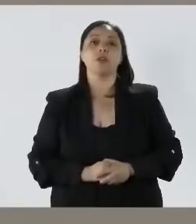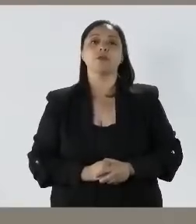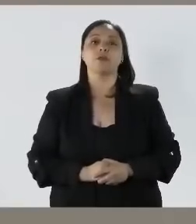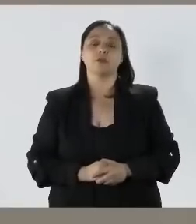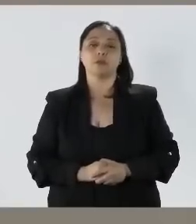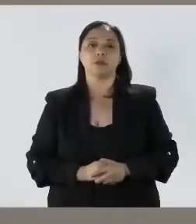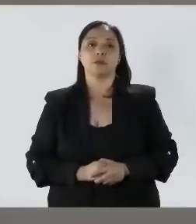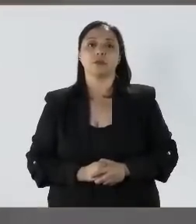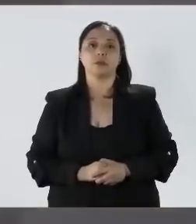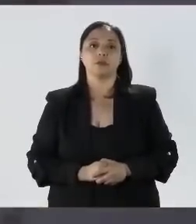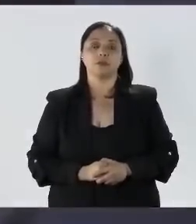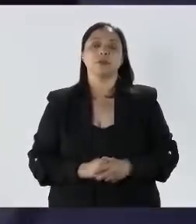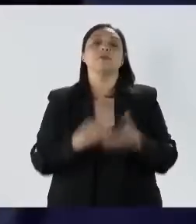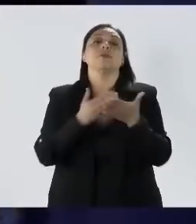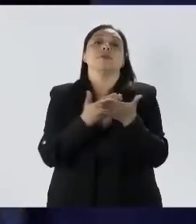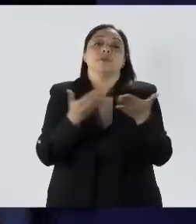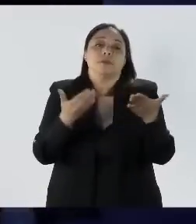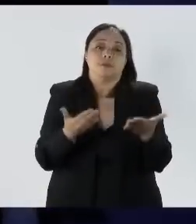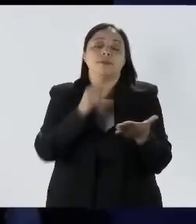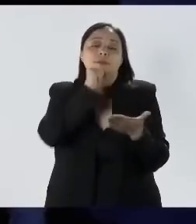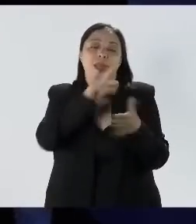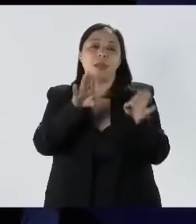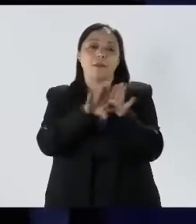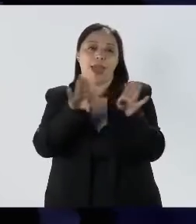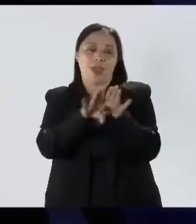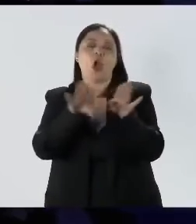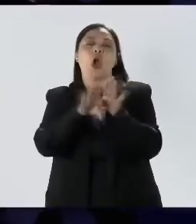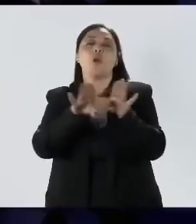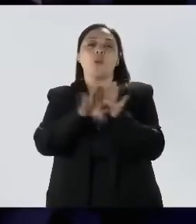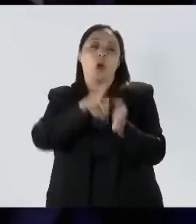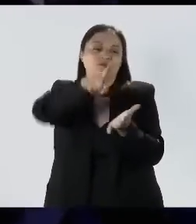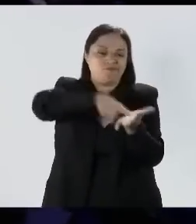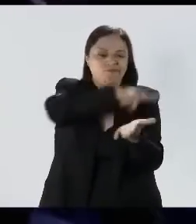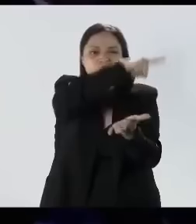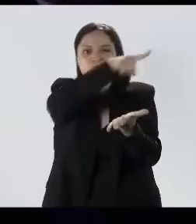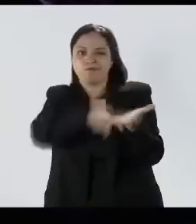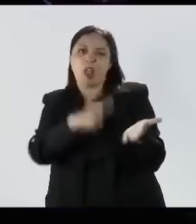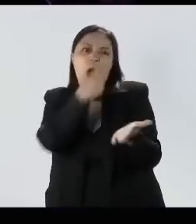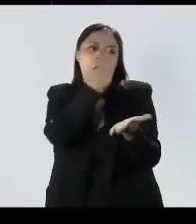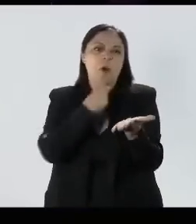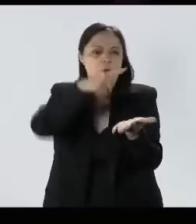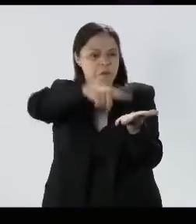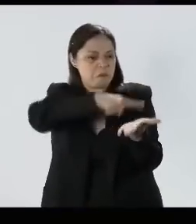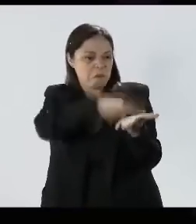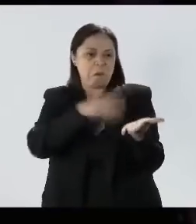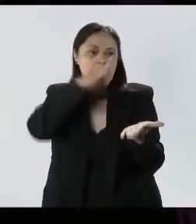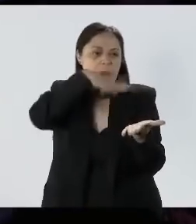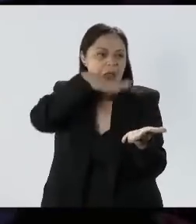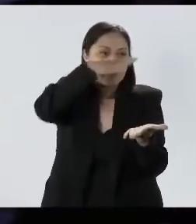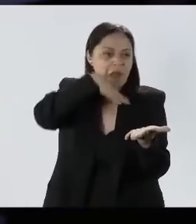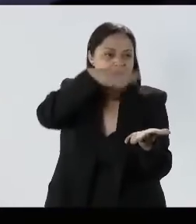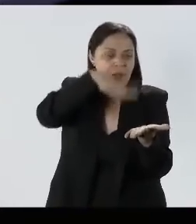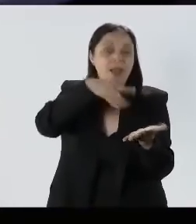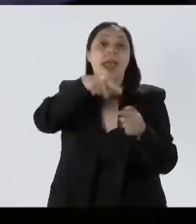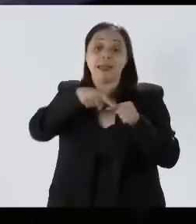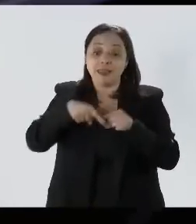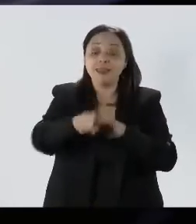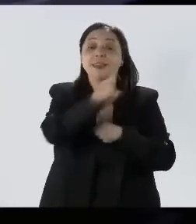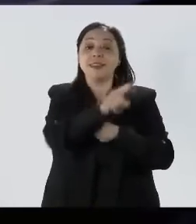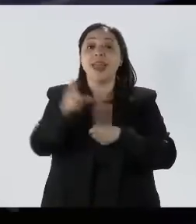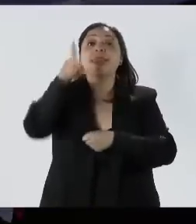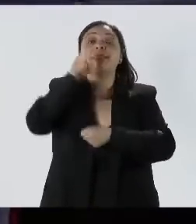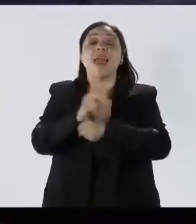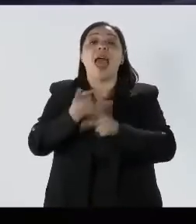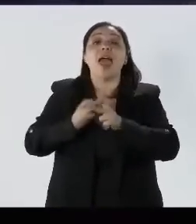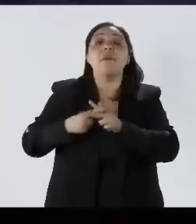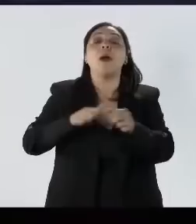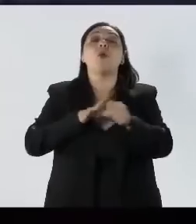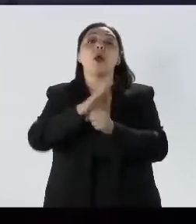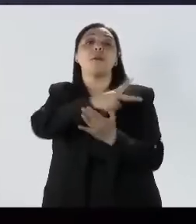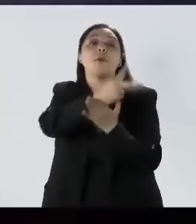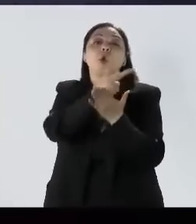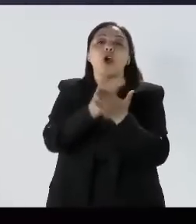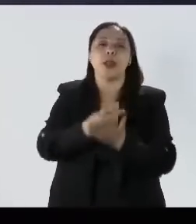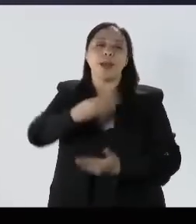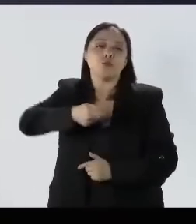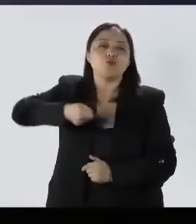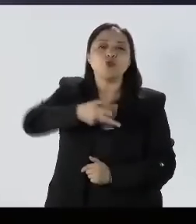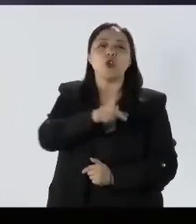la nota roja por la nota musical en est 100 días arrancamos ya con el programa dorre mifa solas